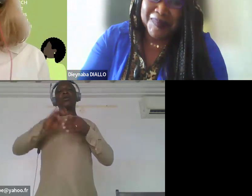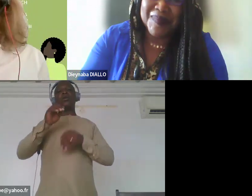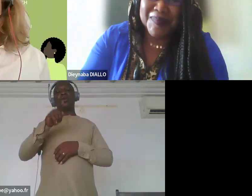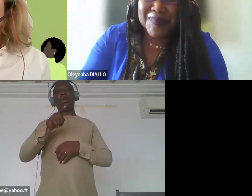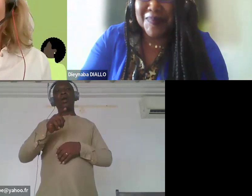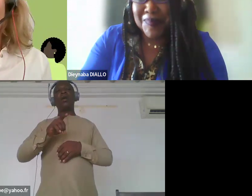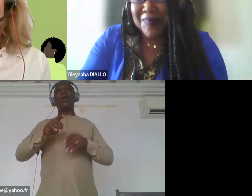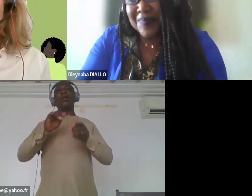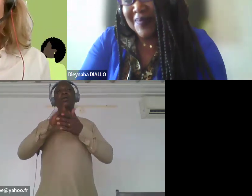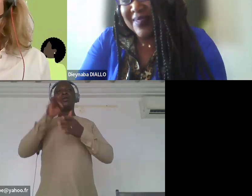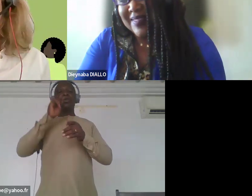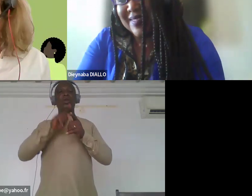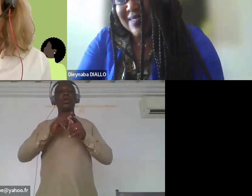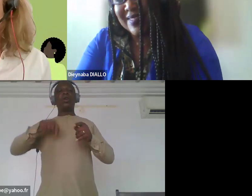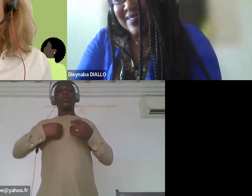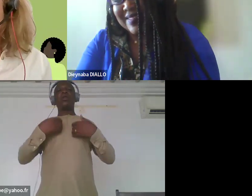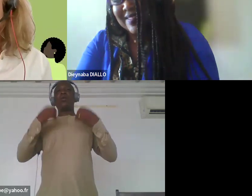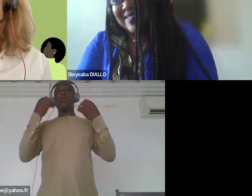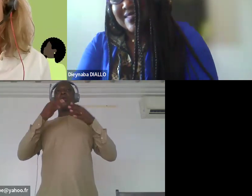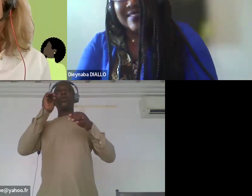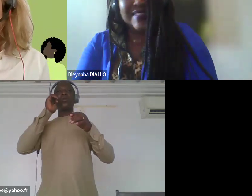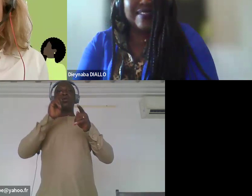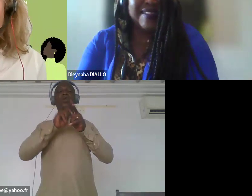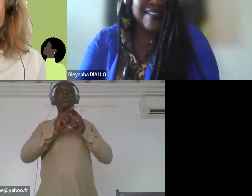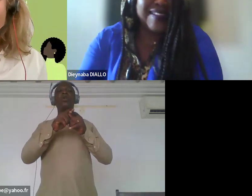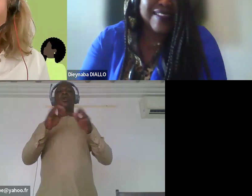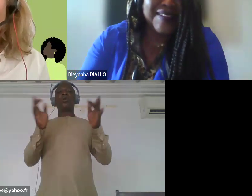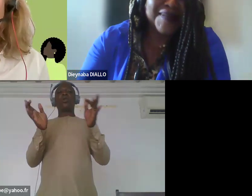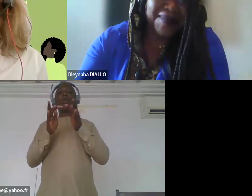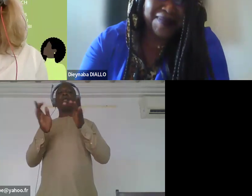et nous avons beaucoup de sœurs connectées depuis le Sénégal également